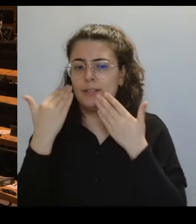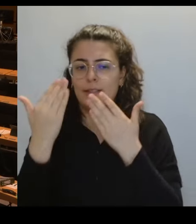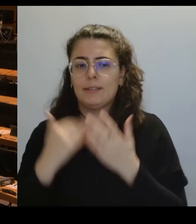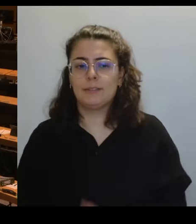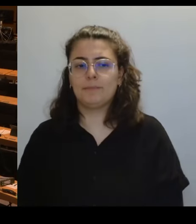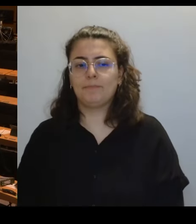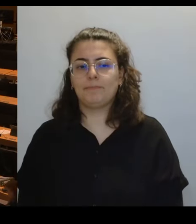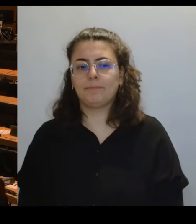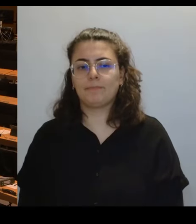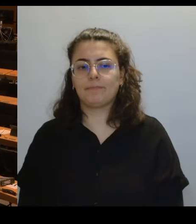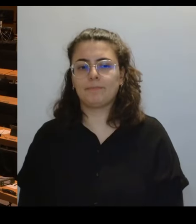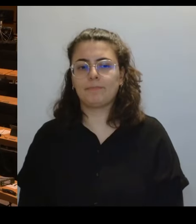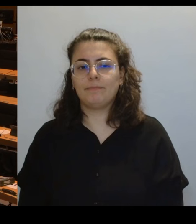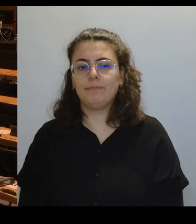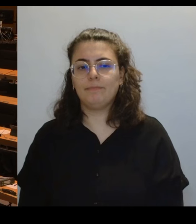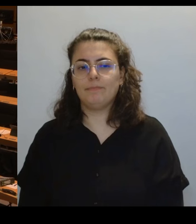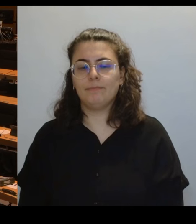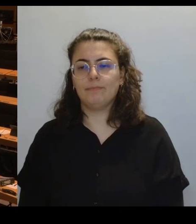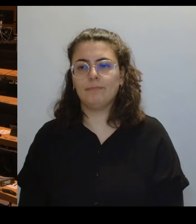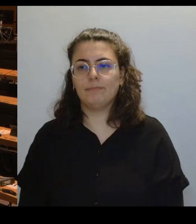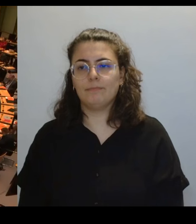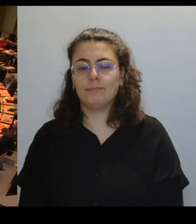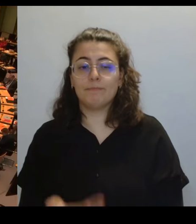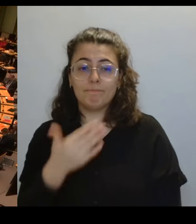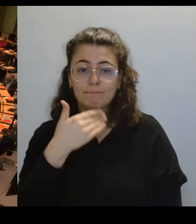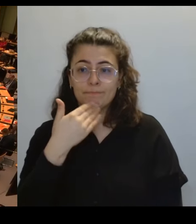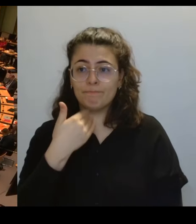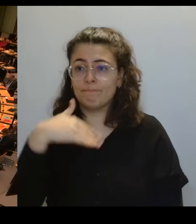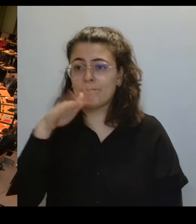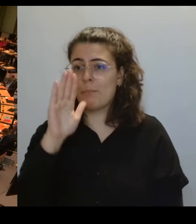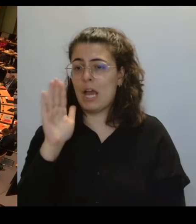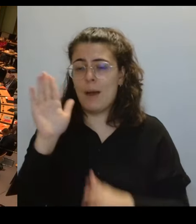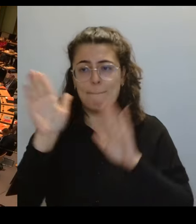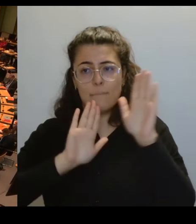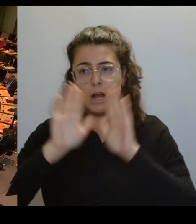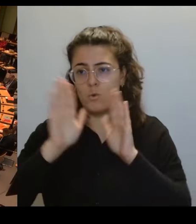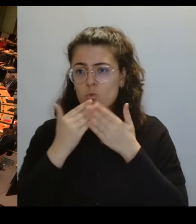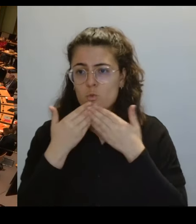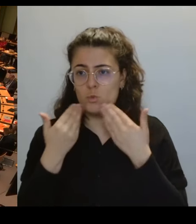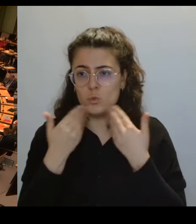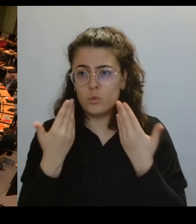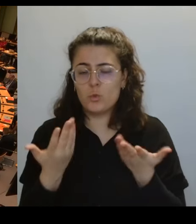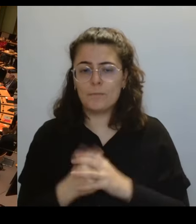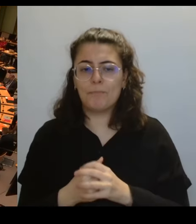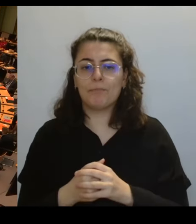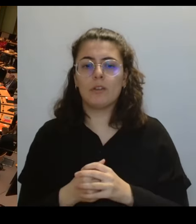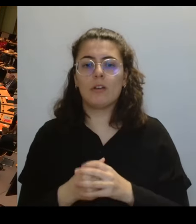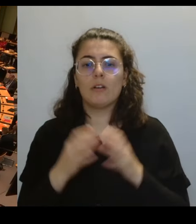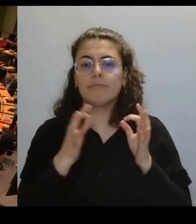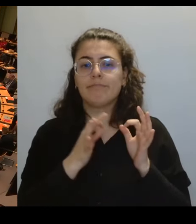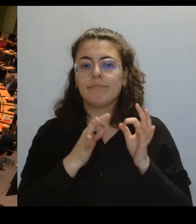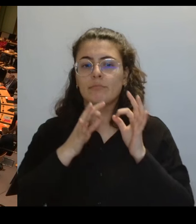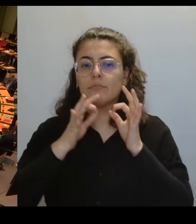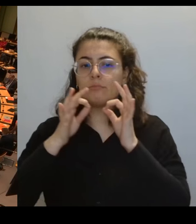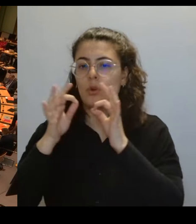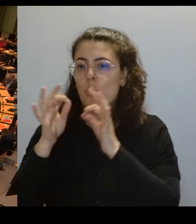Weitere Wortmeldungen liegen nicht vor. Vorgeschlagen wird die Überweisung des Antrags an den Ausschuss für Arbeit und Soziales. Widerspruch höre ich dazu nicht.